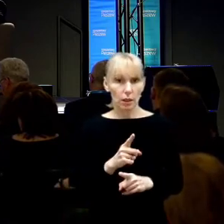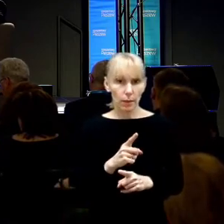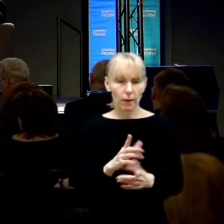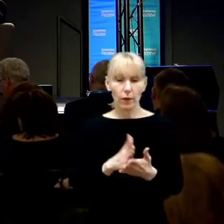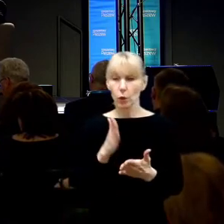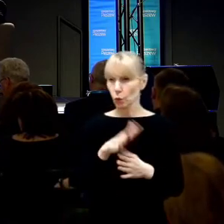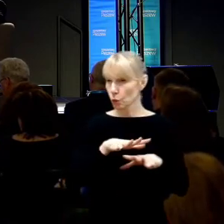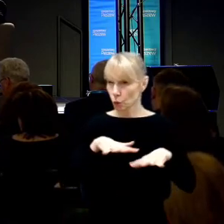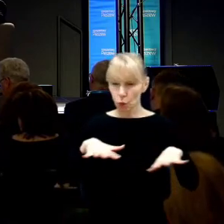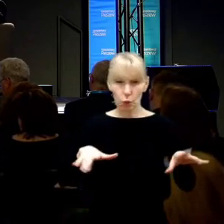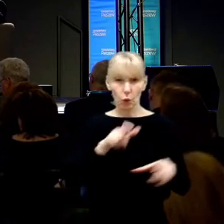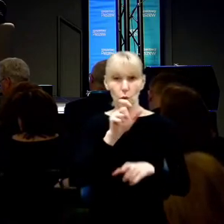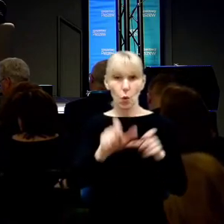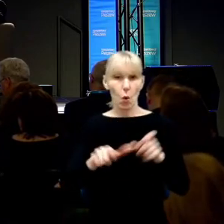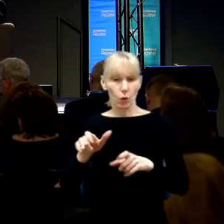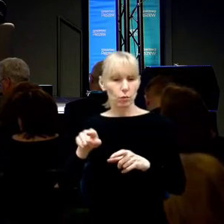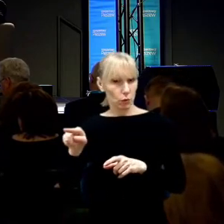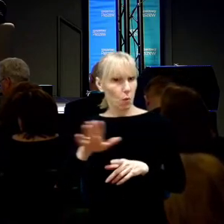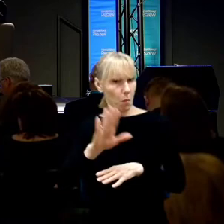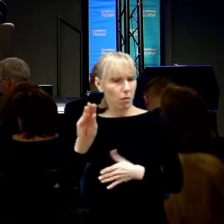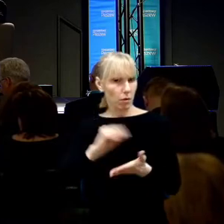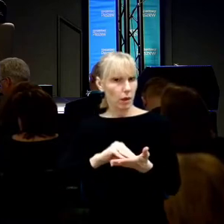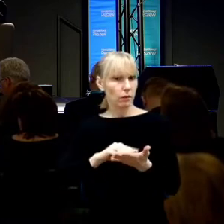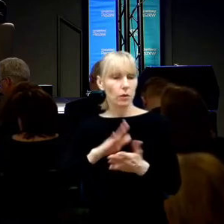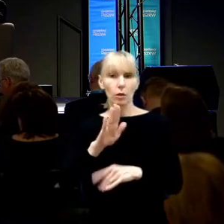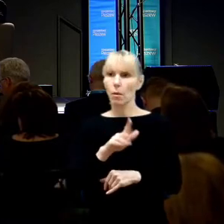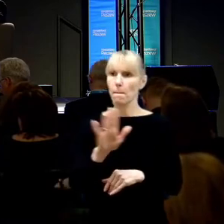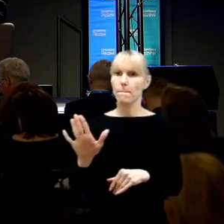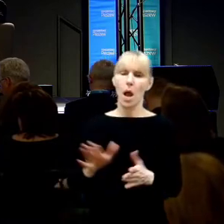mówi tak, to ma sens ekonomiczny, to ma sens społeczny,